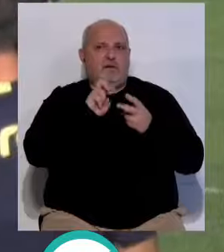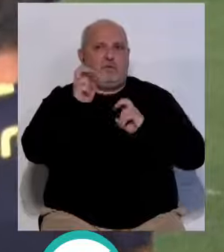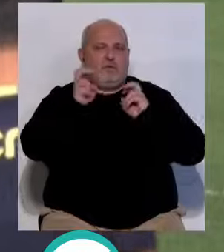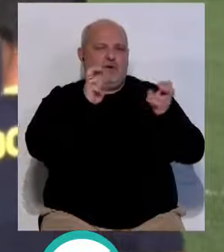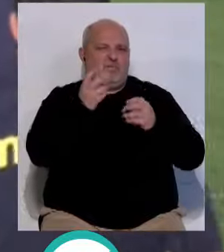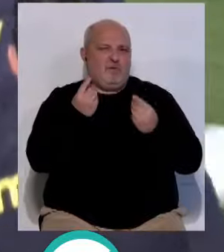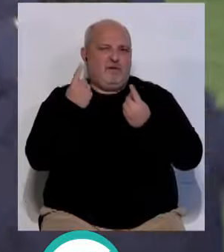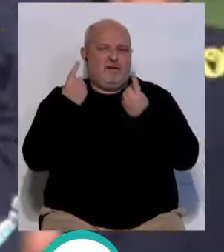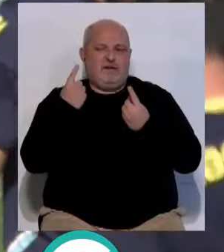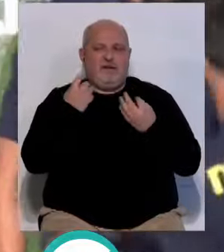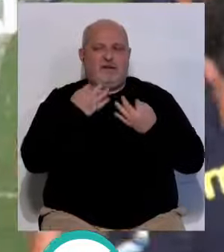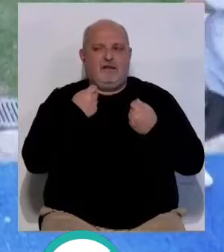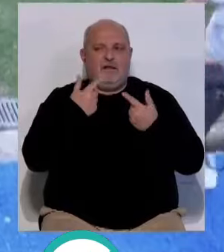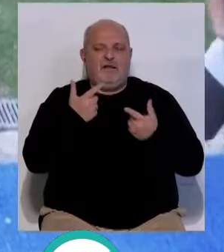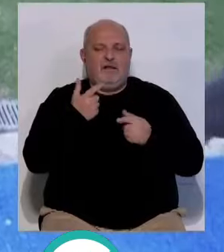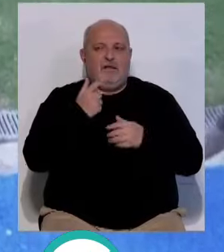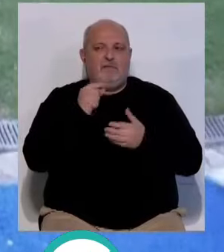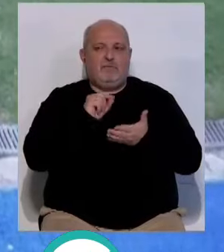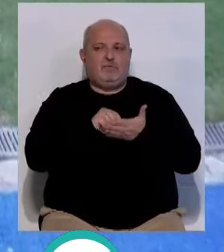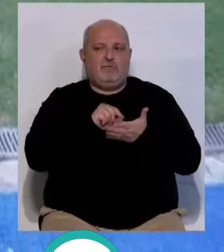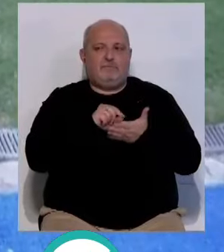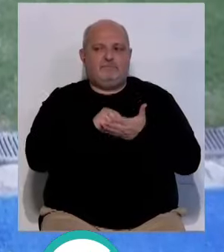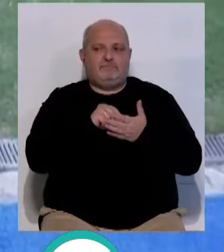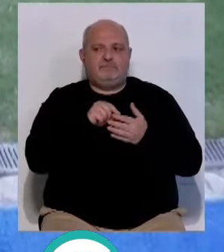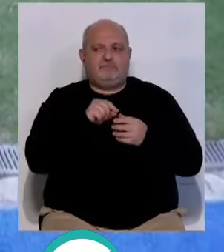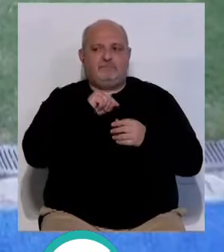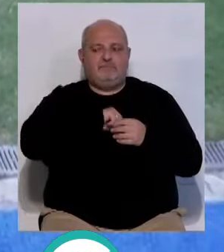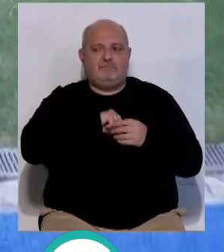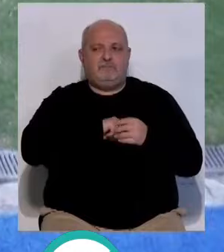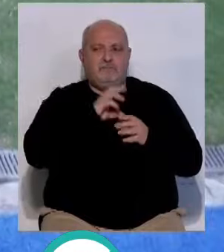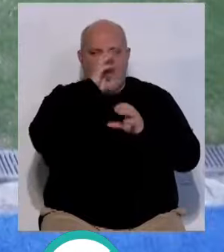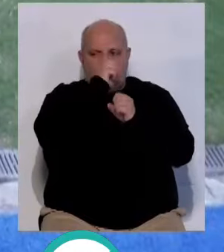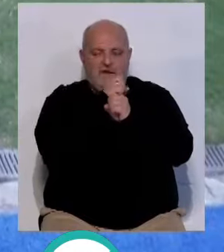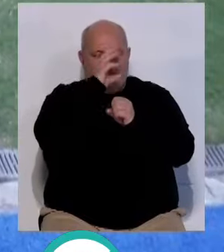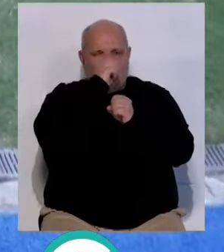como tú dices tiene esos puntos de anarquía y de desconcentración que matan al equipo no pero de